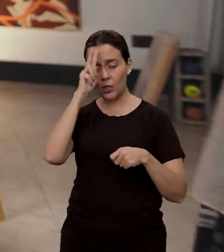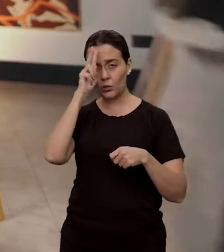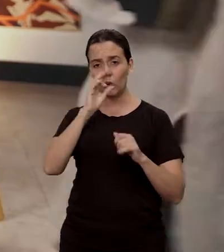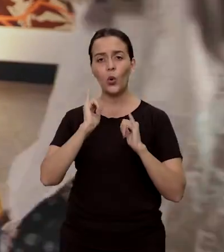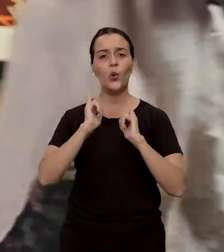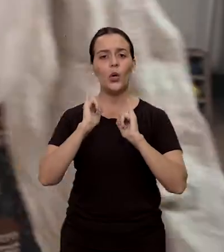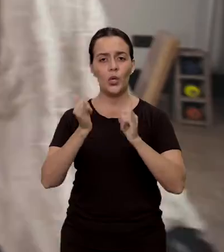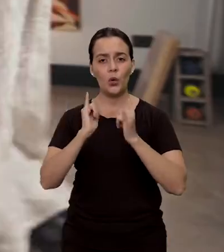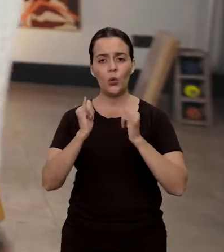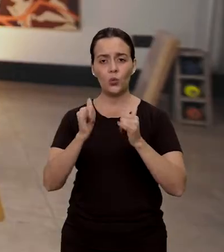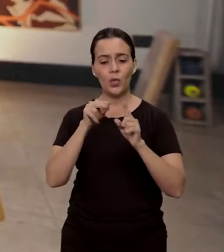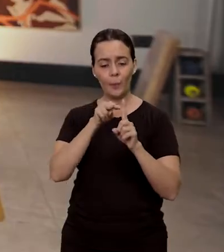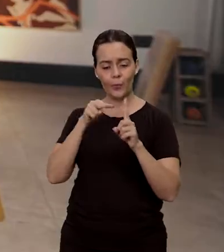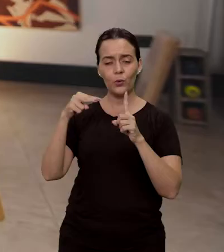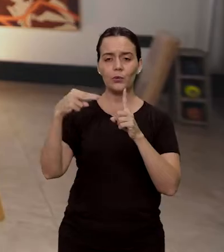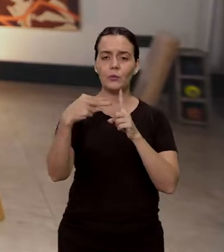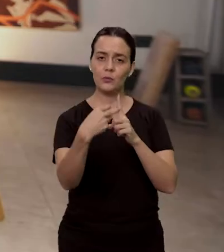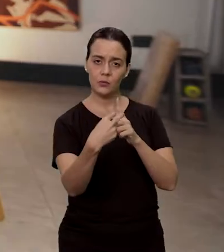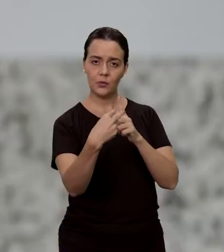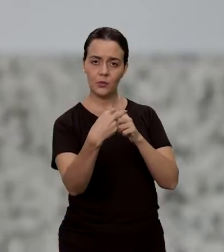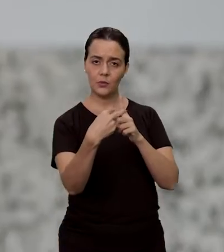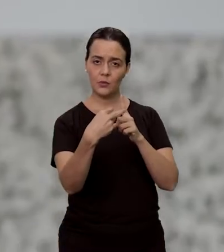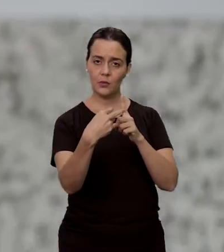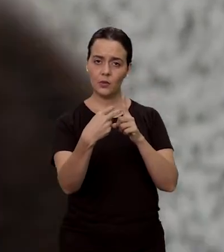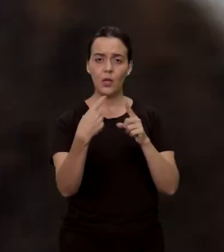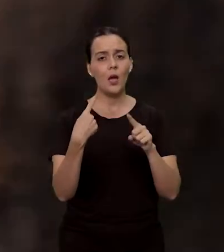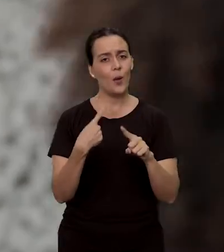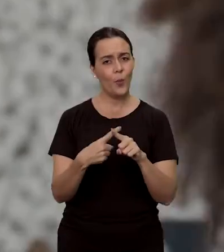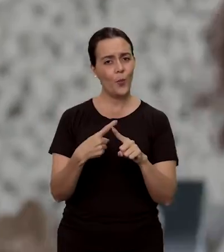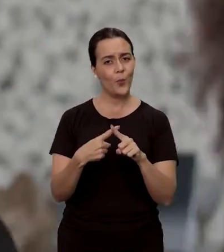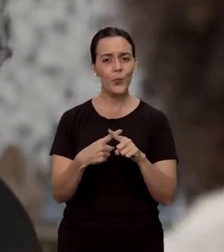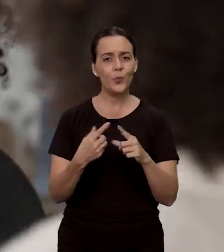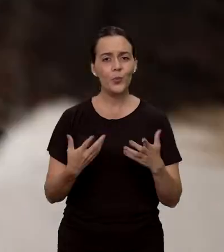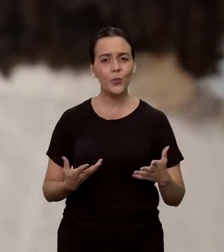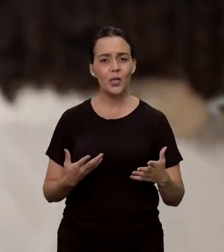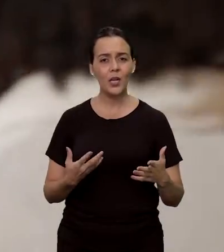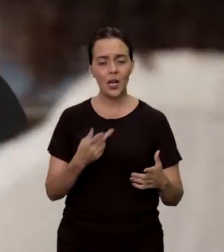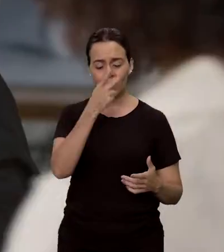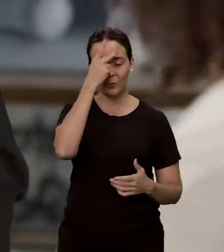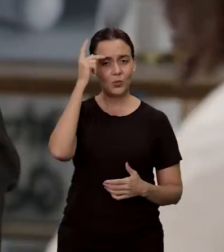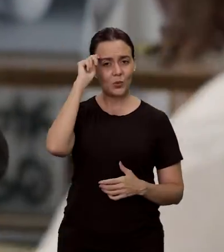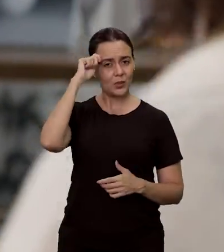pela perspectiva dos vencidos. Senão, os vencedores nunca cessam de vencer.